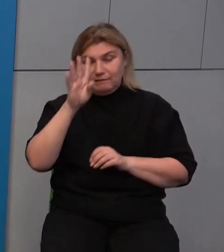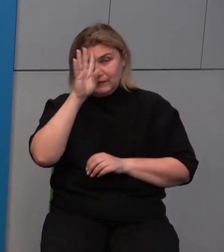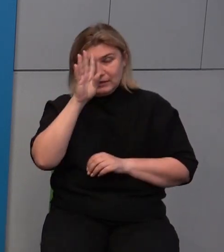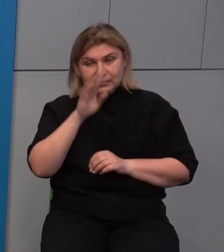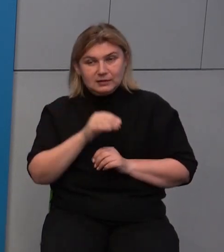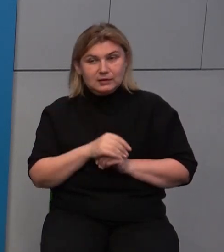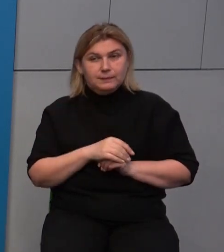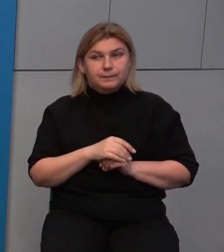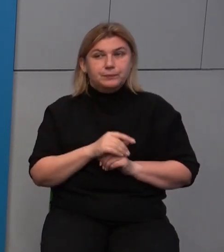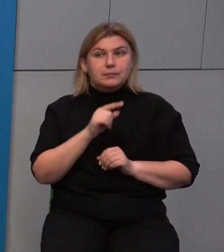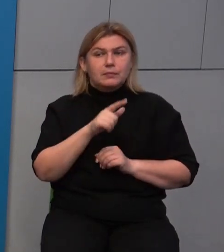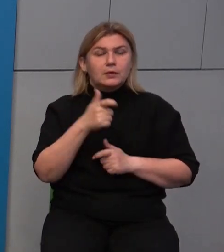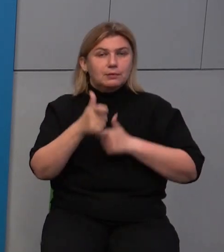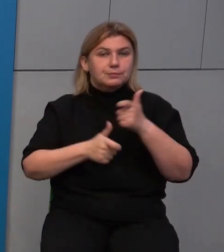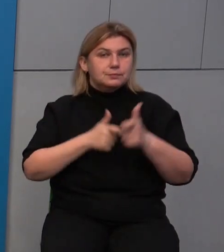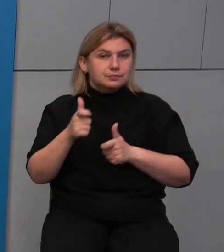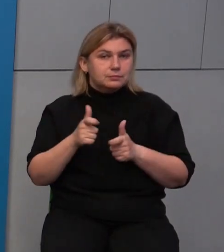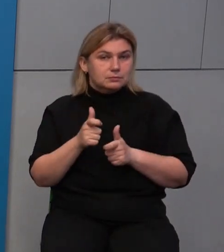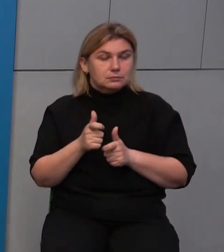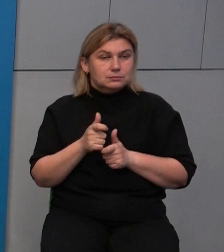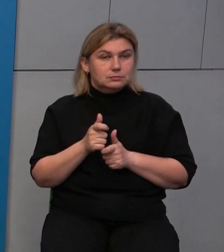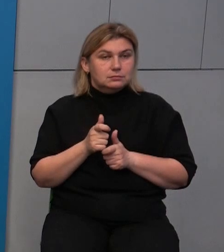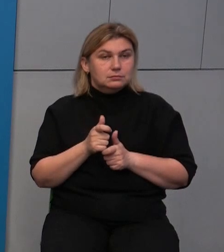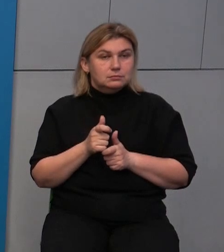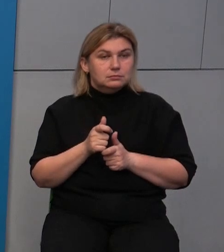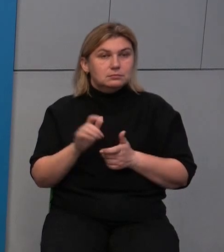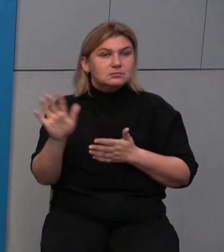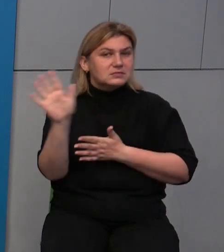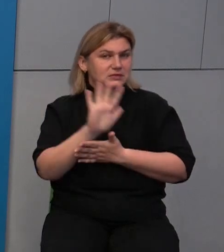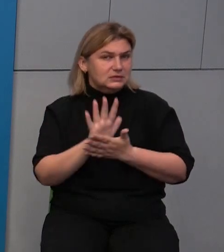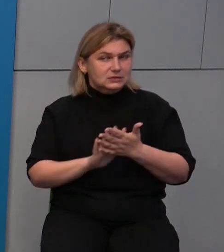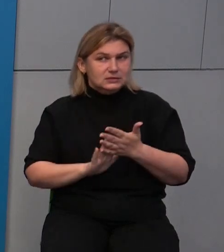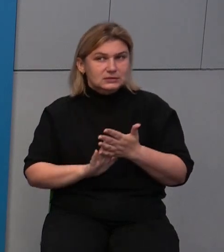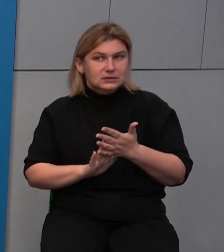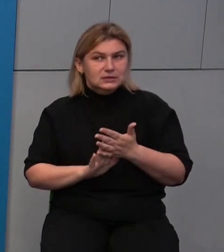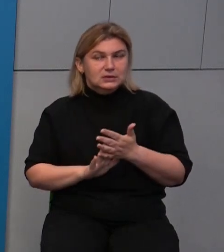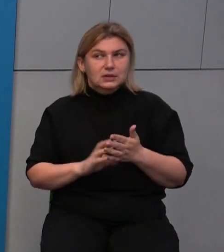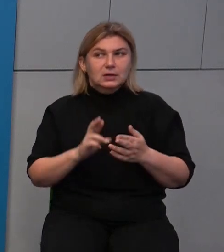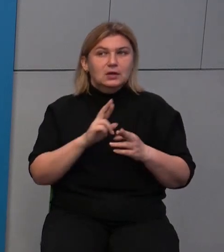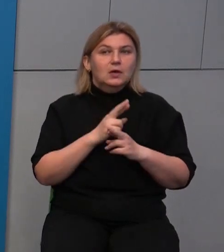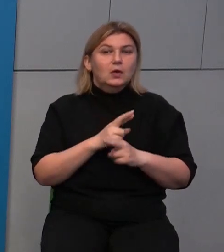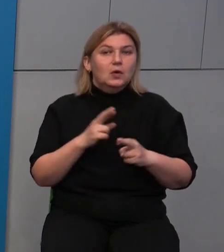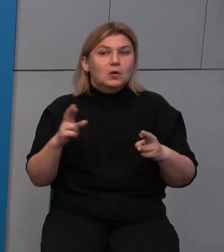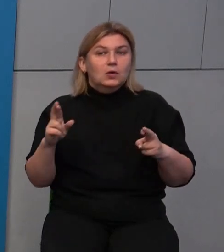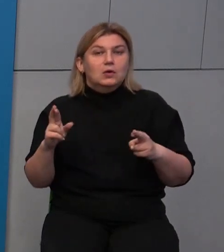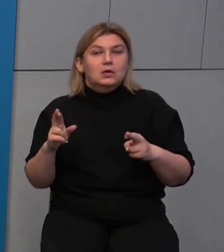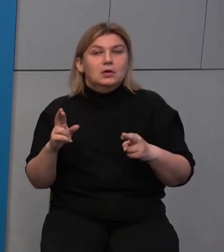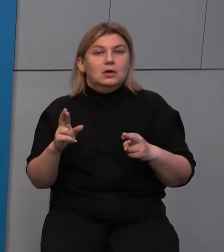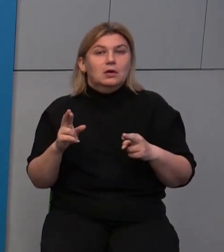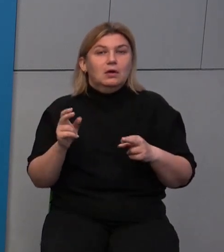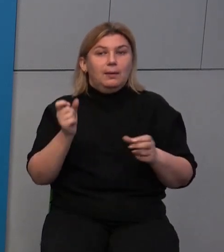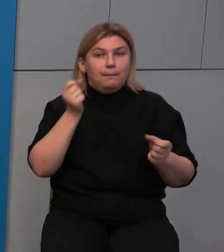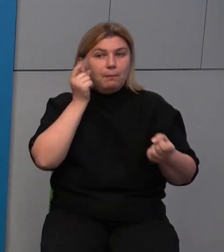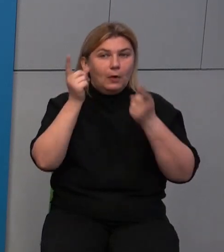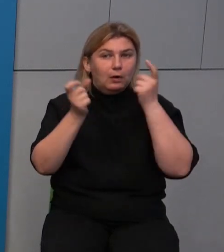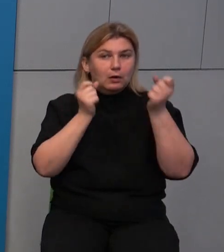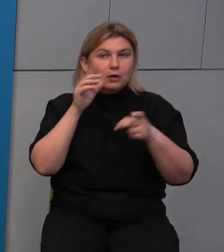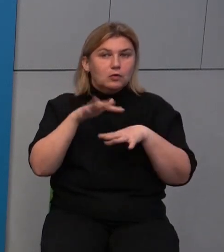chociaż on popełniał w swoich tekstach teoretycznych i w różnych swoich pomysłach mnóstwo błędów.